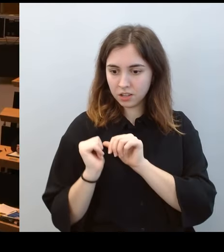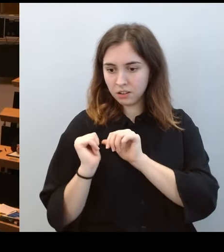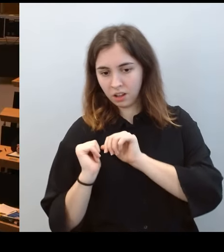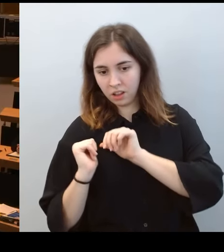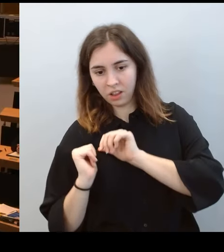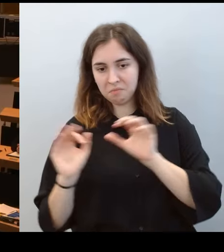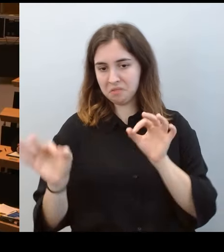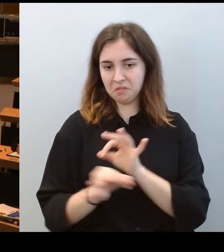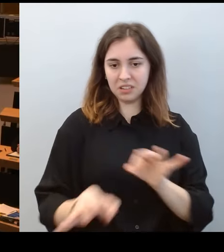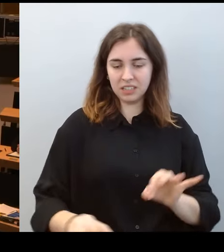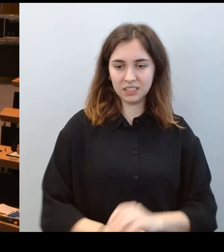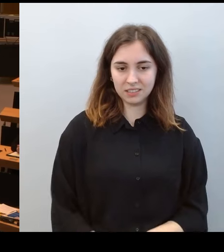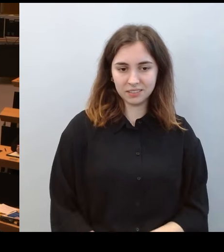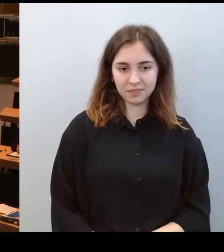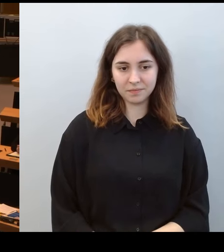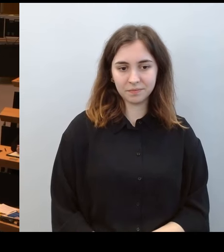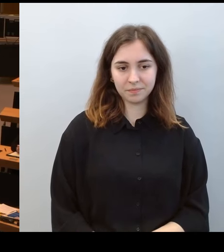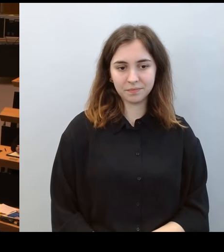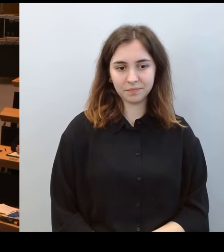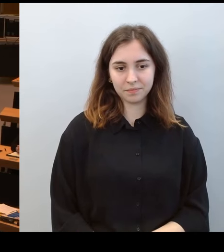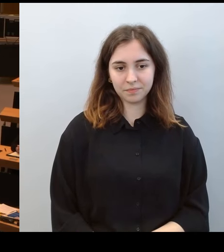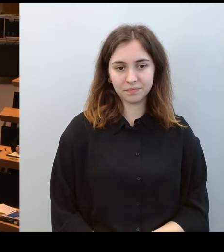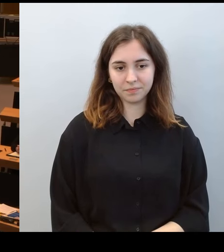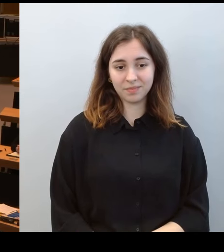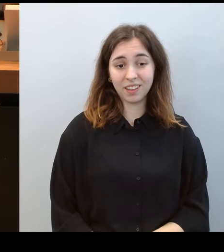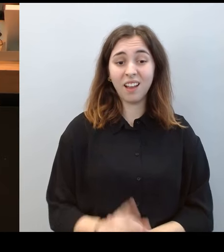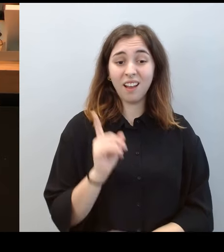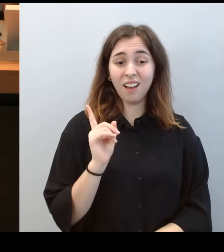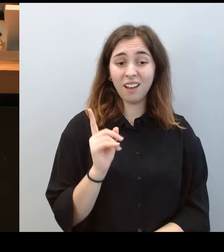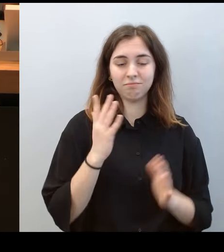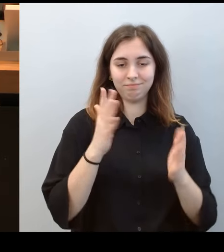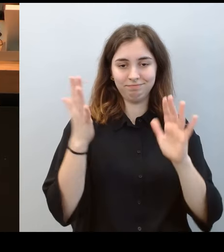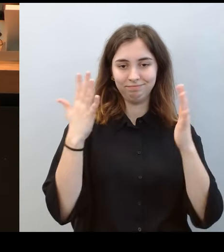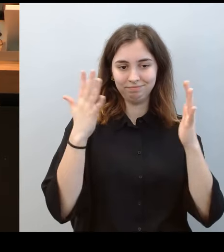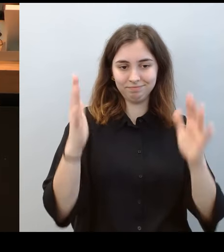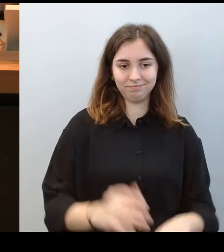Wenn aber 90 % unserer Fahrzeuge die grüne Plakette besitzen, also